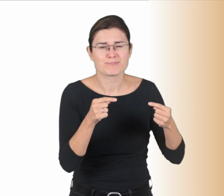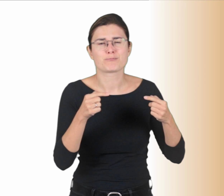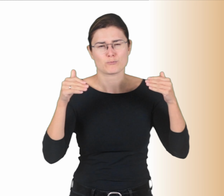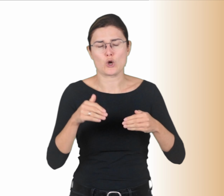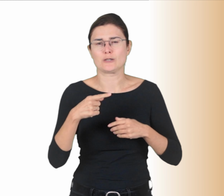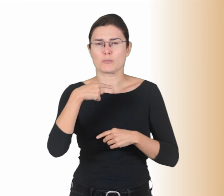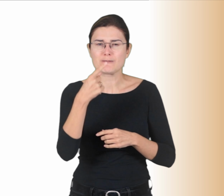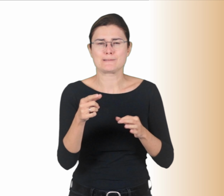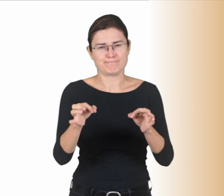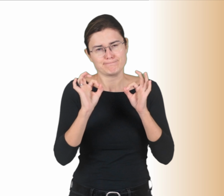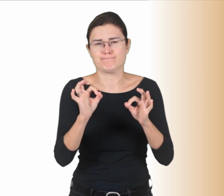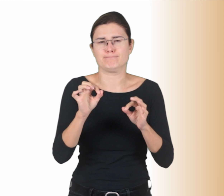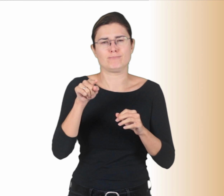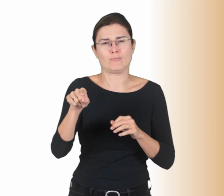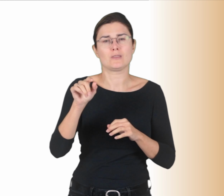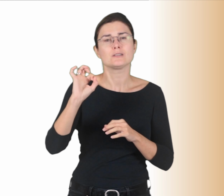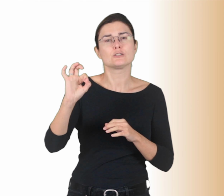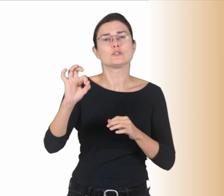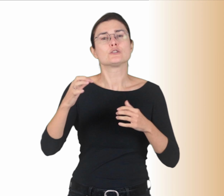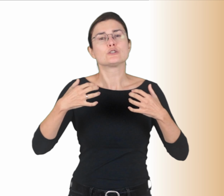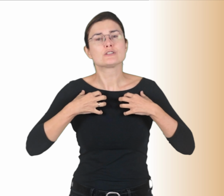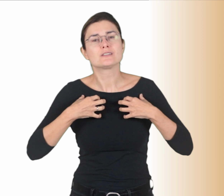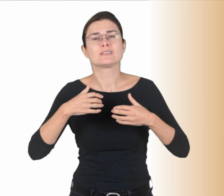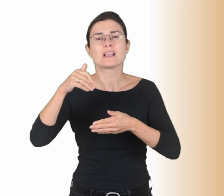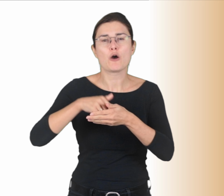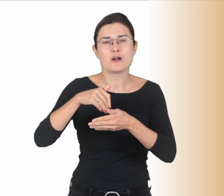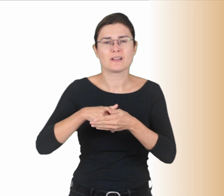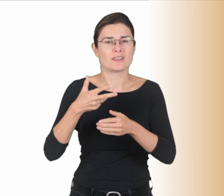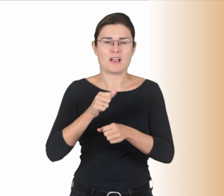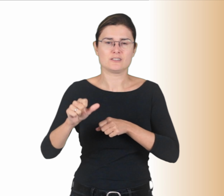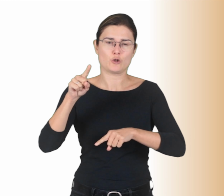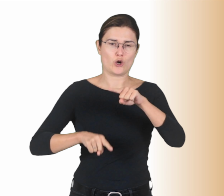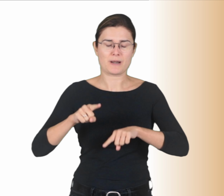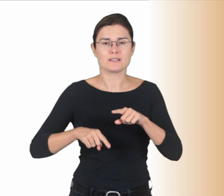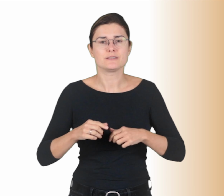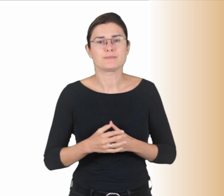to zdecydowanie to zachowanie nie jest normalne.